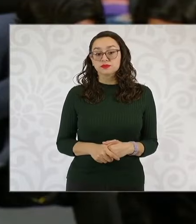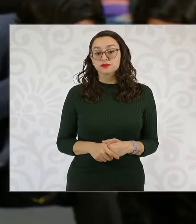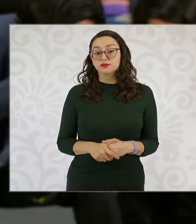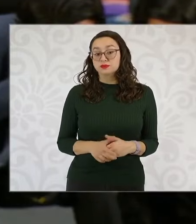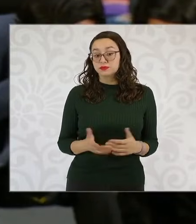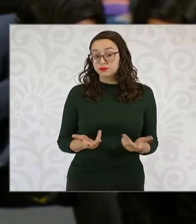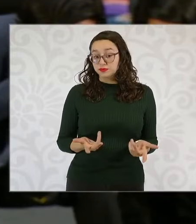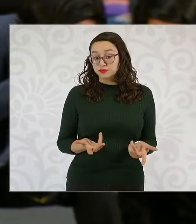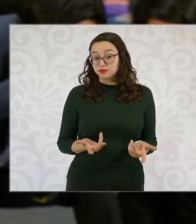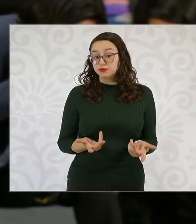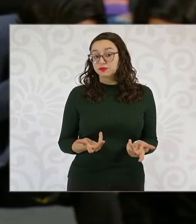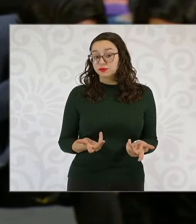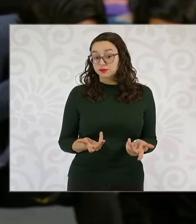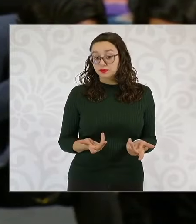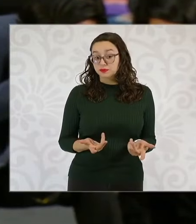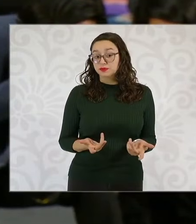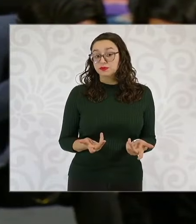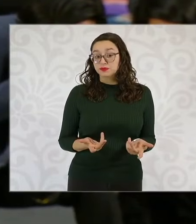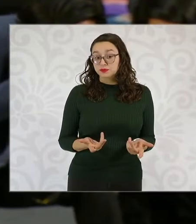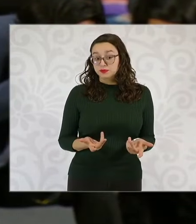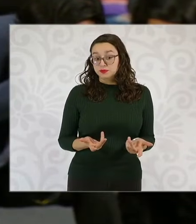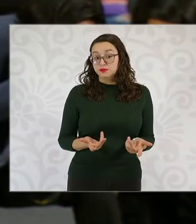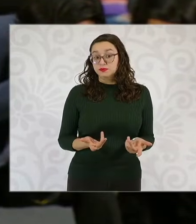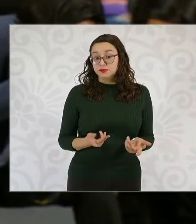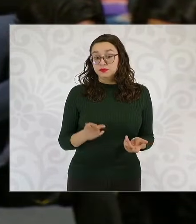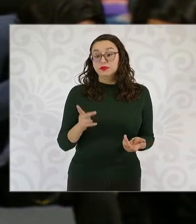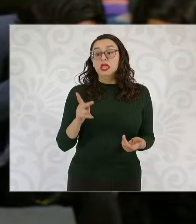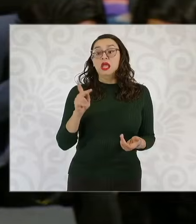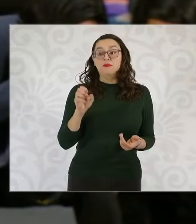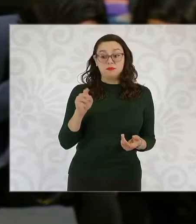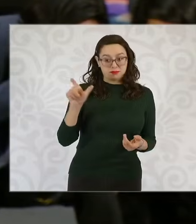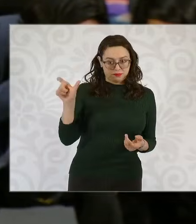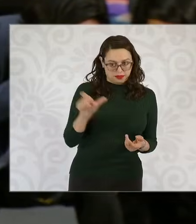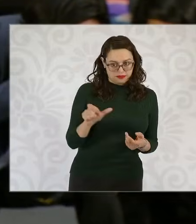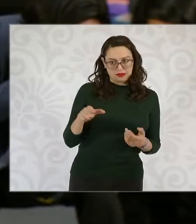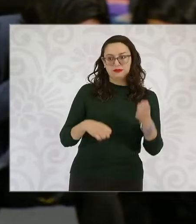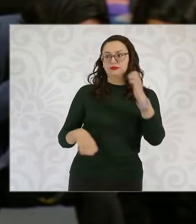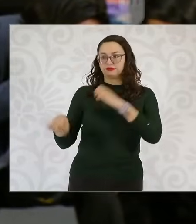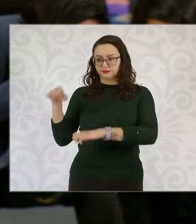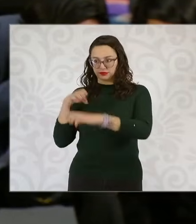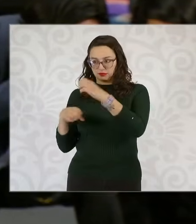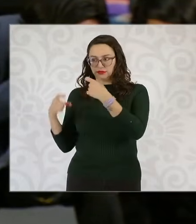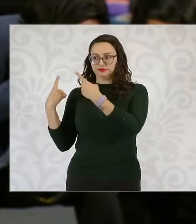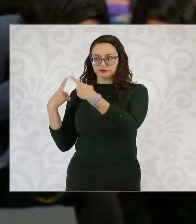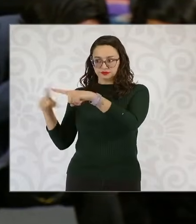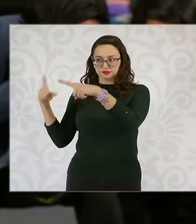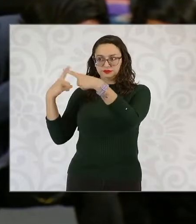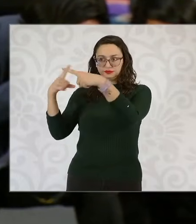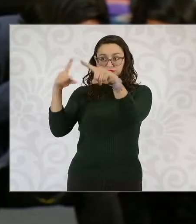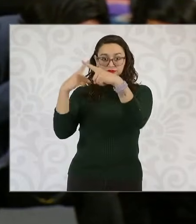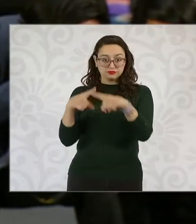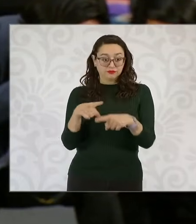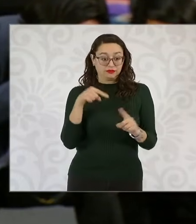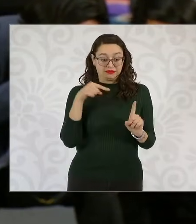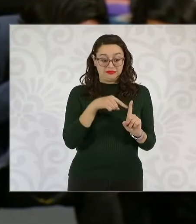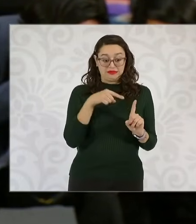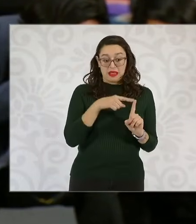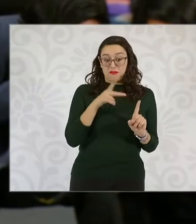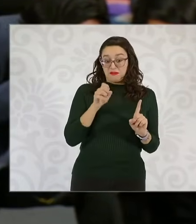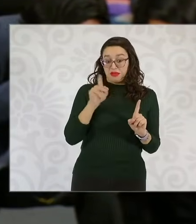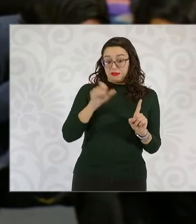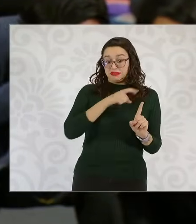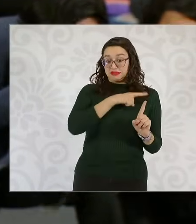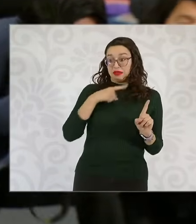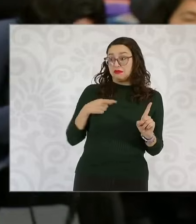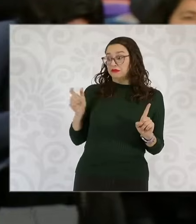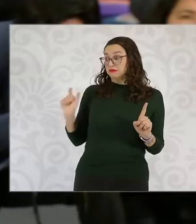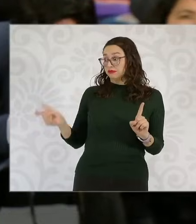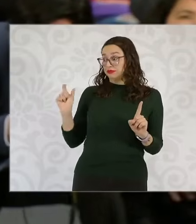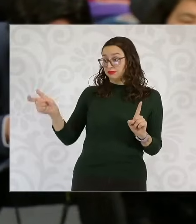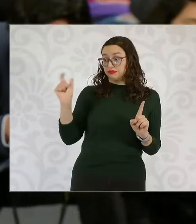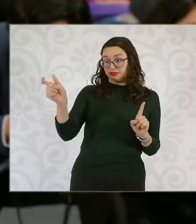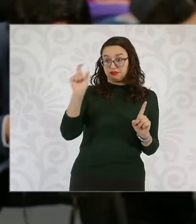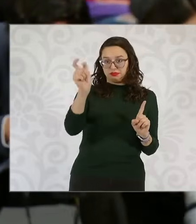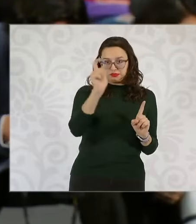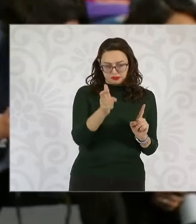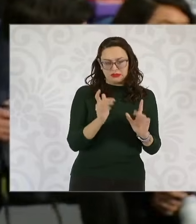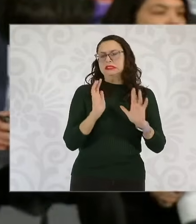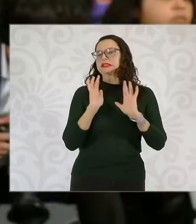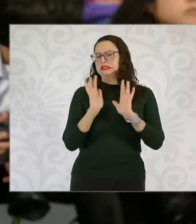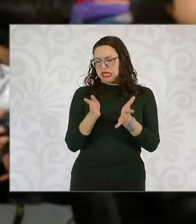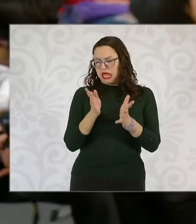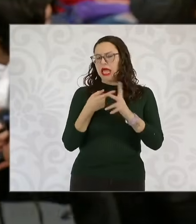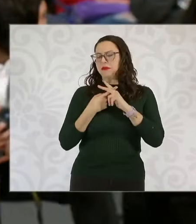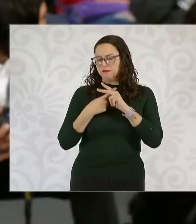algunos proveedores de Pemex e específicamente en la plataforma Pol Alfa que pertenece a la